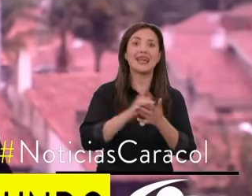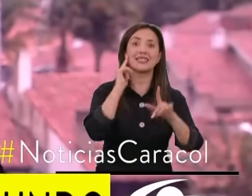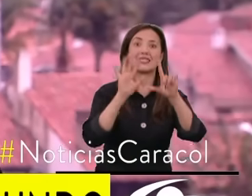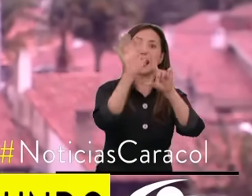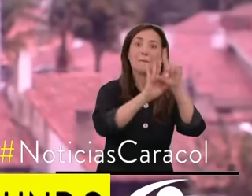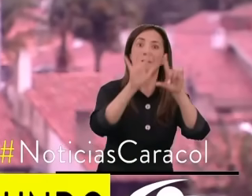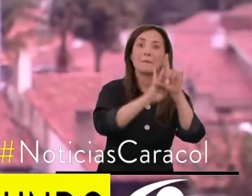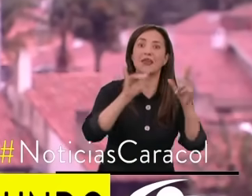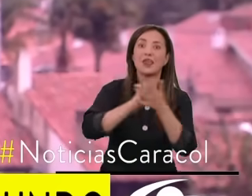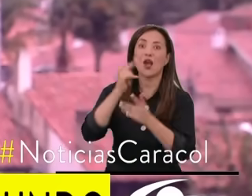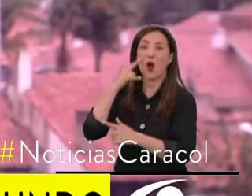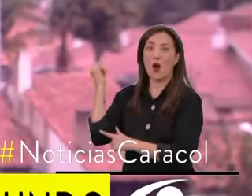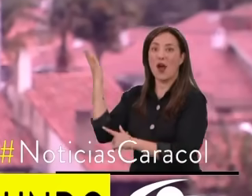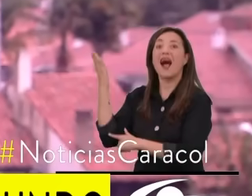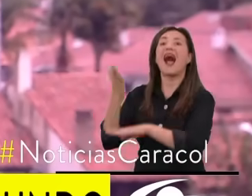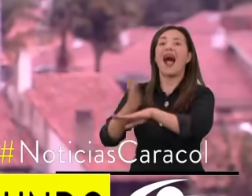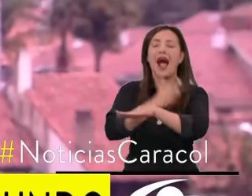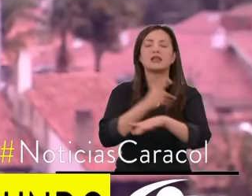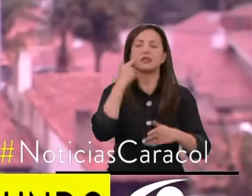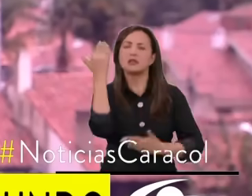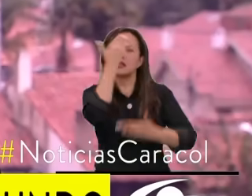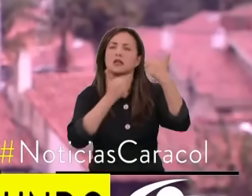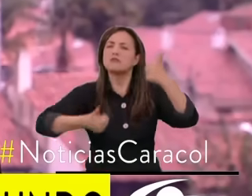delincuentes le protagonizaron el cinematográfico asalto.